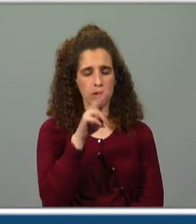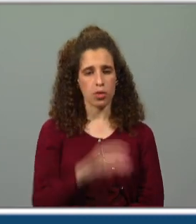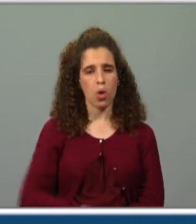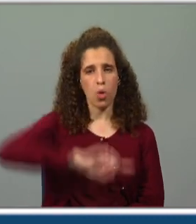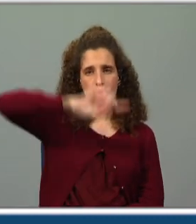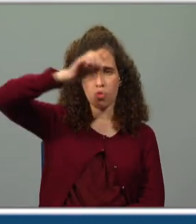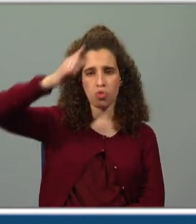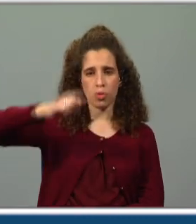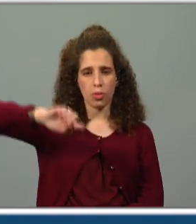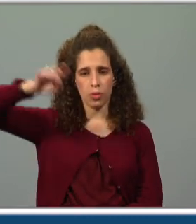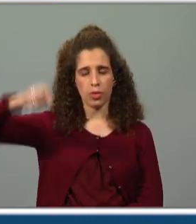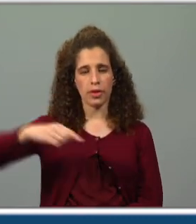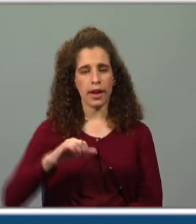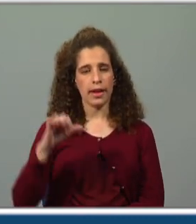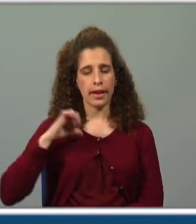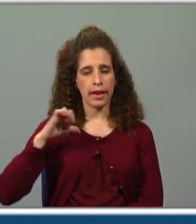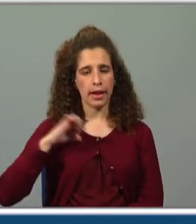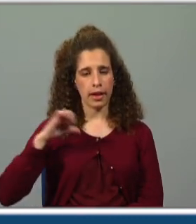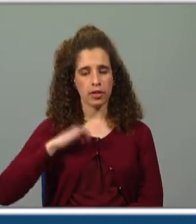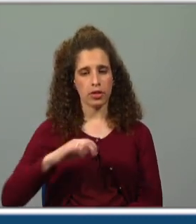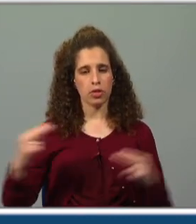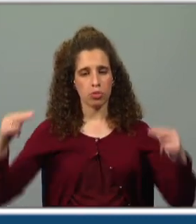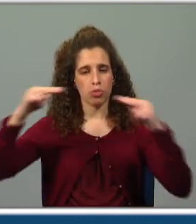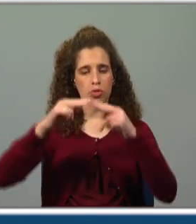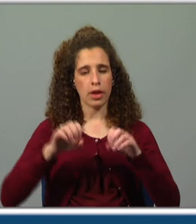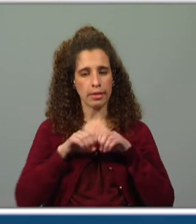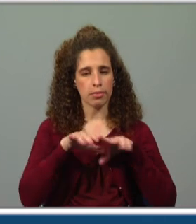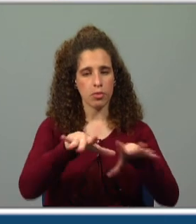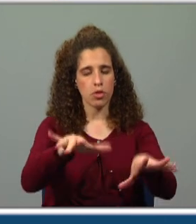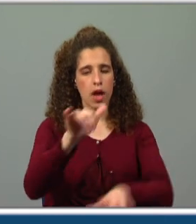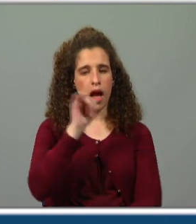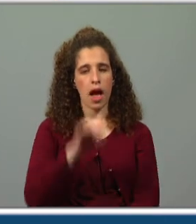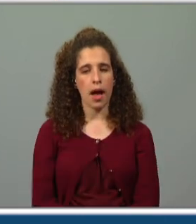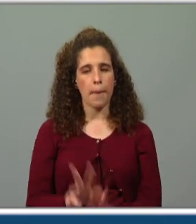arcos castanhos do Aqueduto que distribui a água pelas culturas da 渡槽的棕色拱門將水分配給農作物